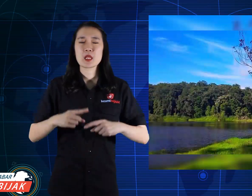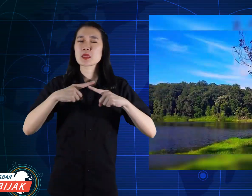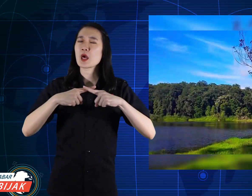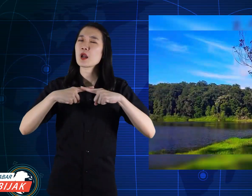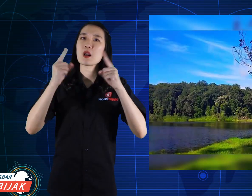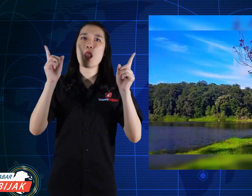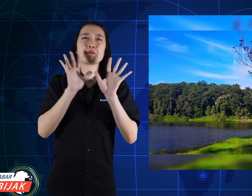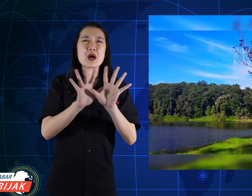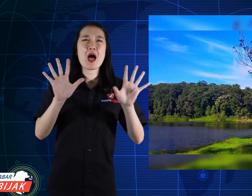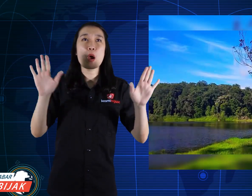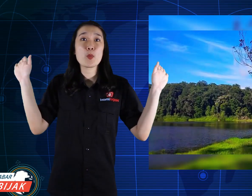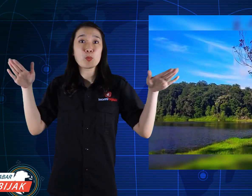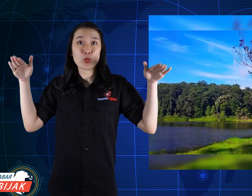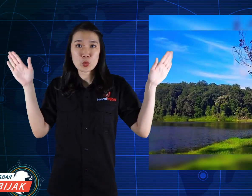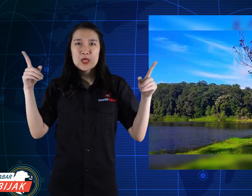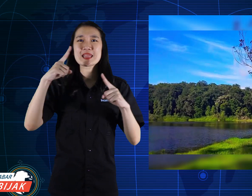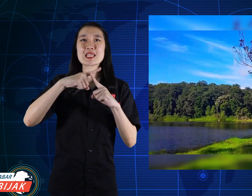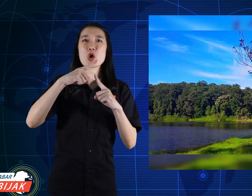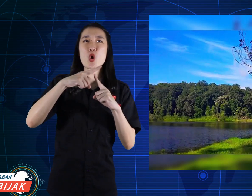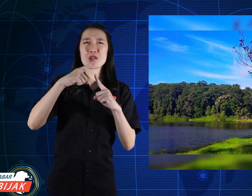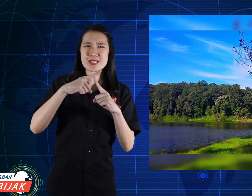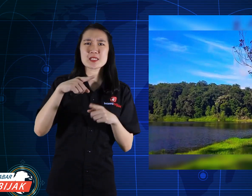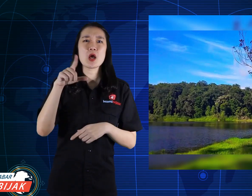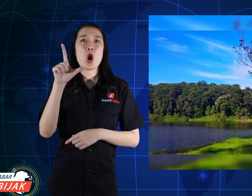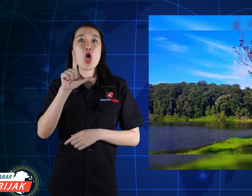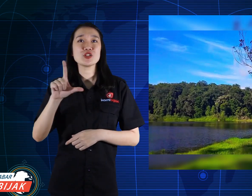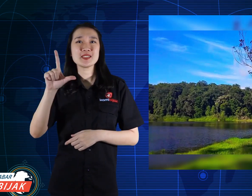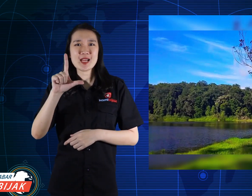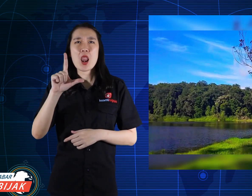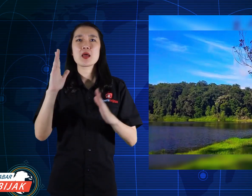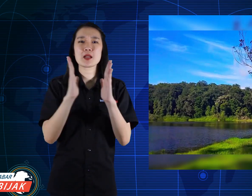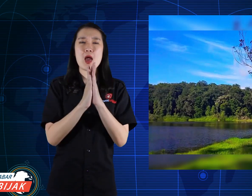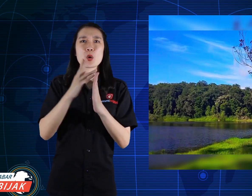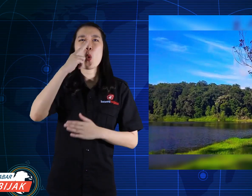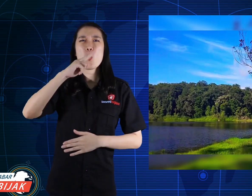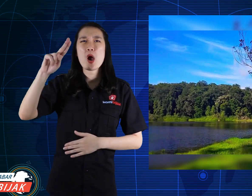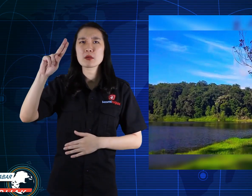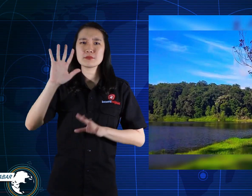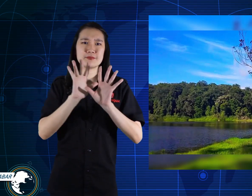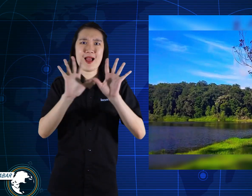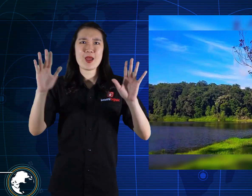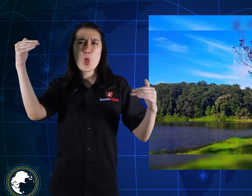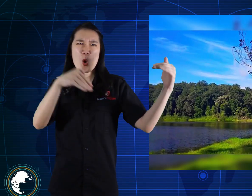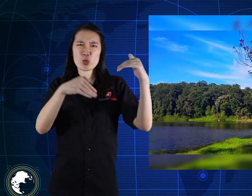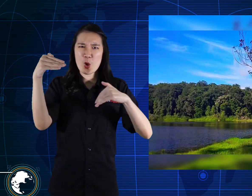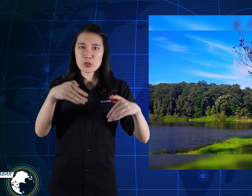Di sana terkenal banyak burung. Turis lokal dan internasional banyak yang datang.